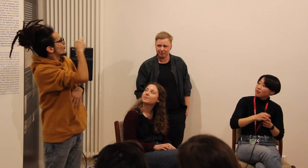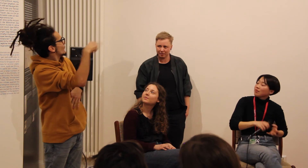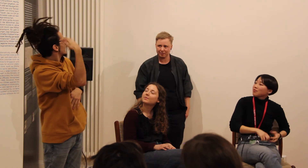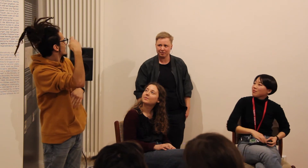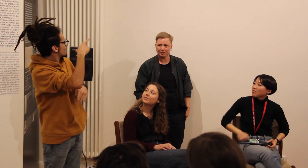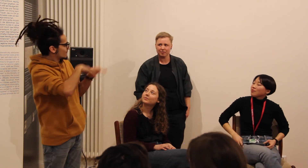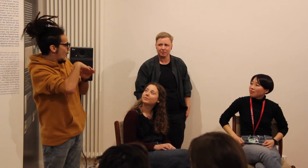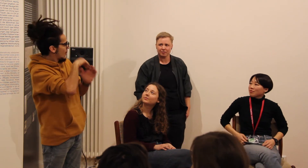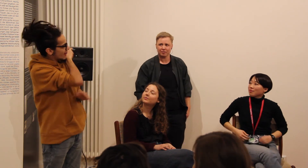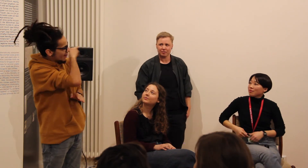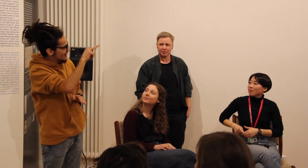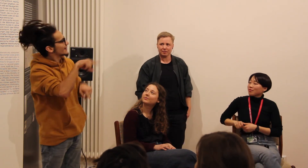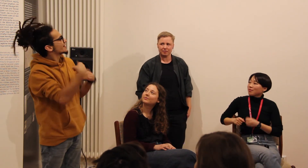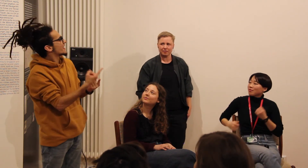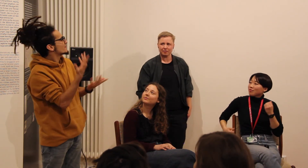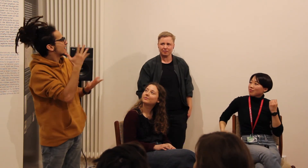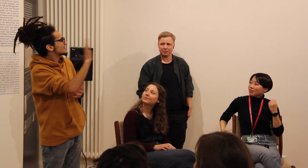Und das hat man ja total gemerkt. Und das ist sehr schön für mich.